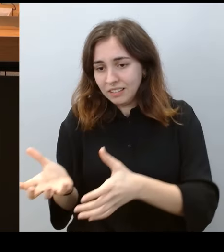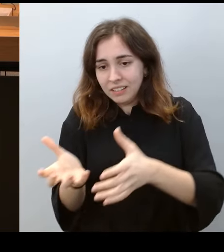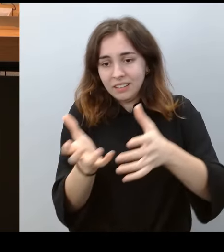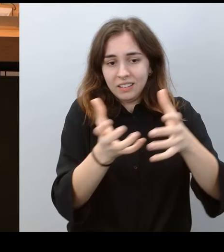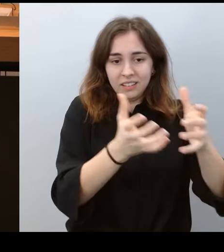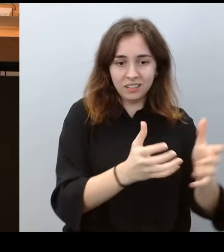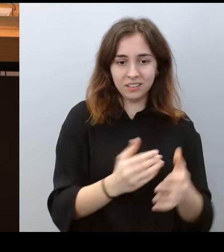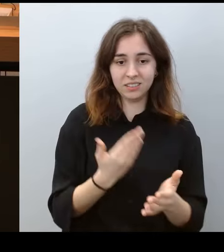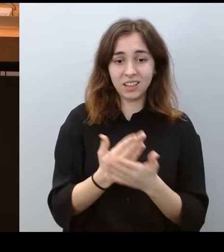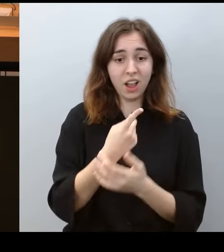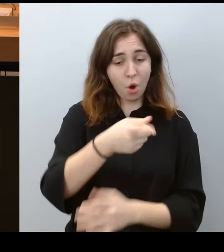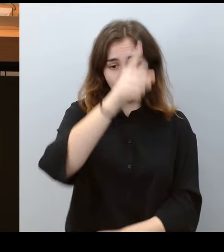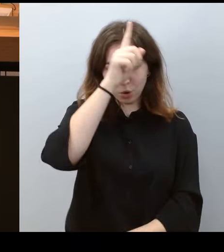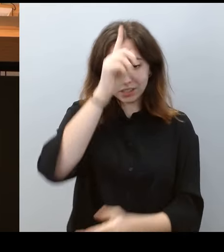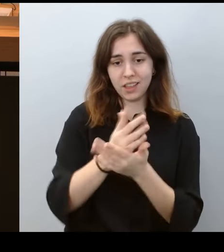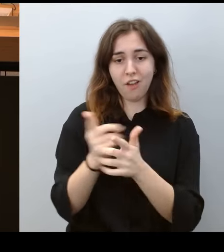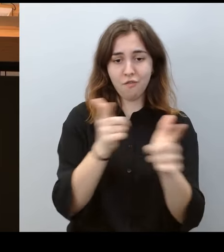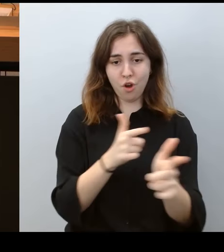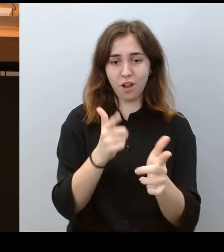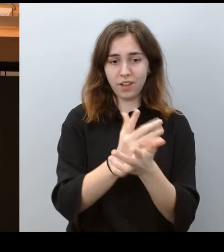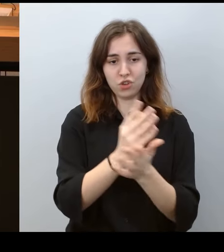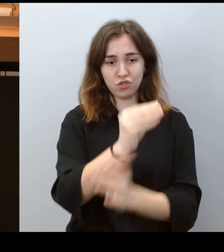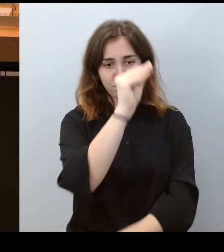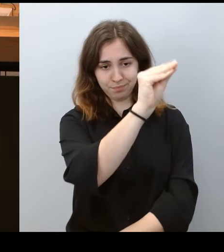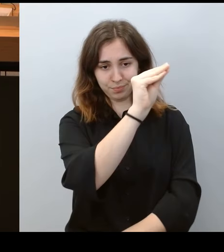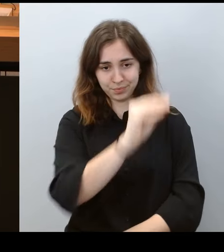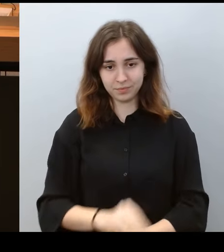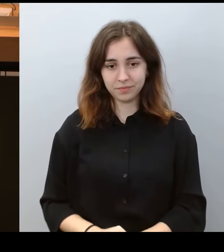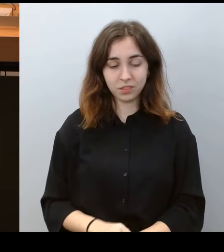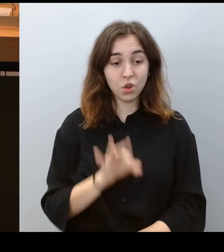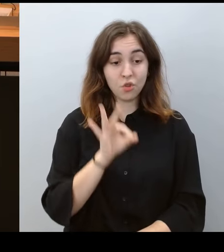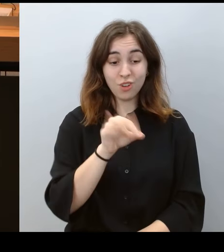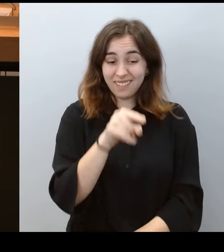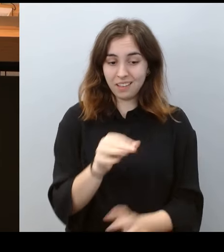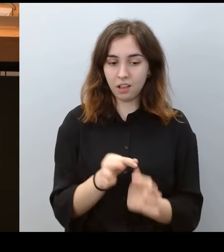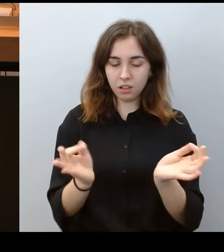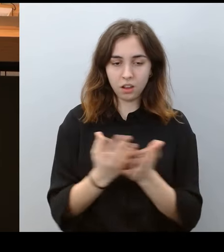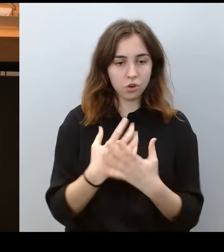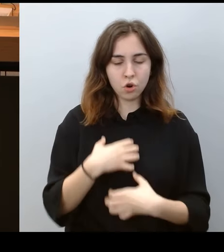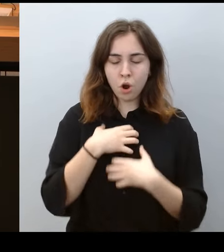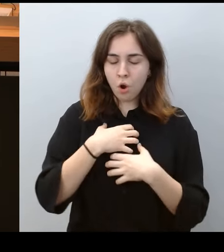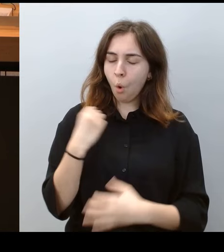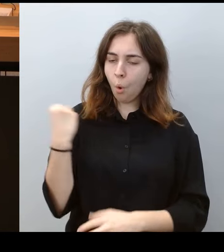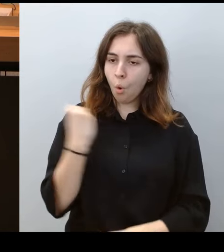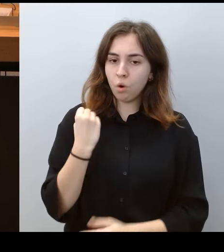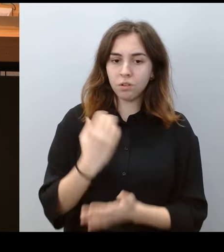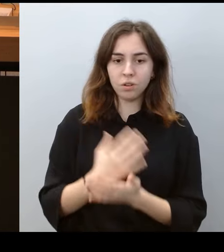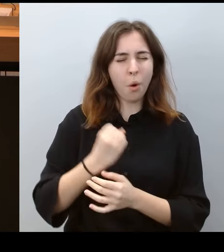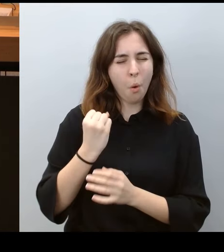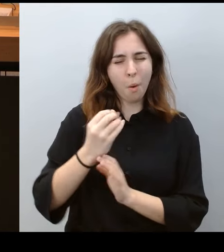Dieser Tag war für mich ein großer Schock und hat sich in mein Gedächtnis eingebrannt, weil er mir und das,